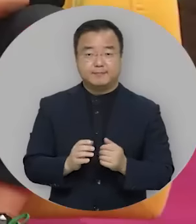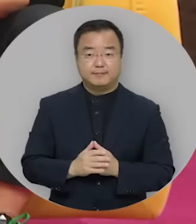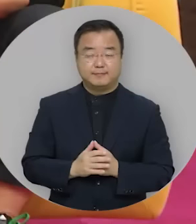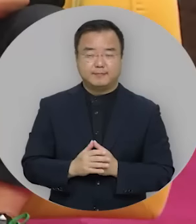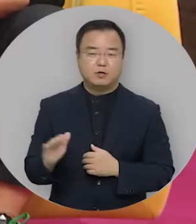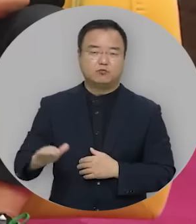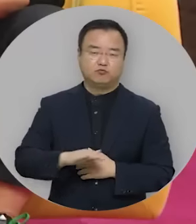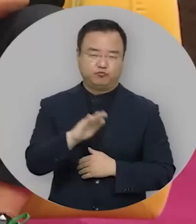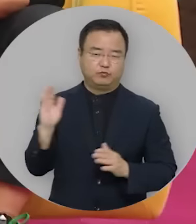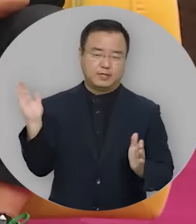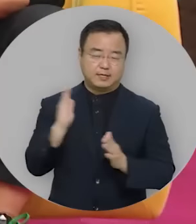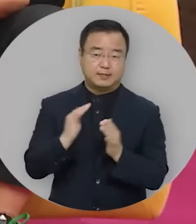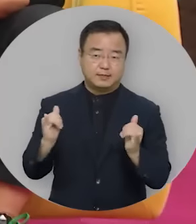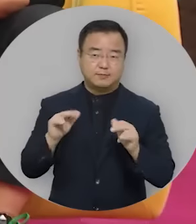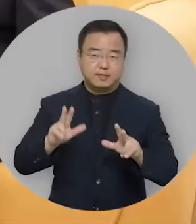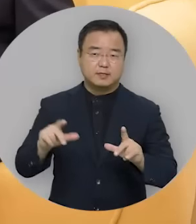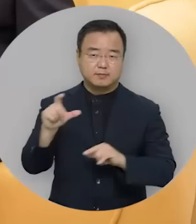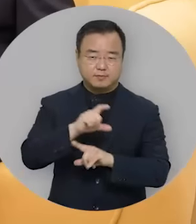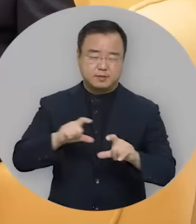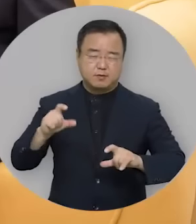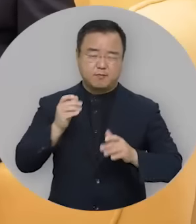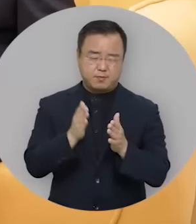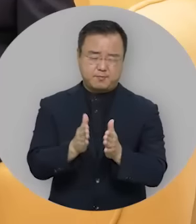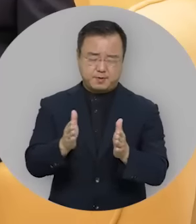우리 학생들이 지금 이제 점점 더 폭넓게